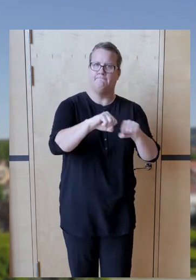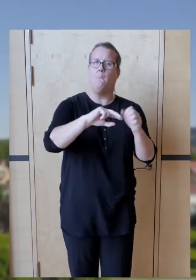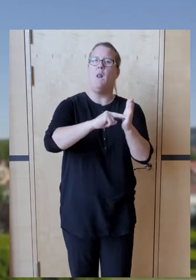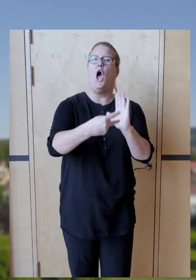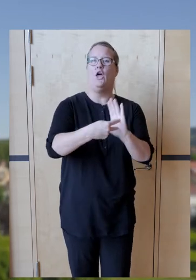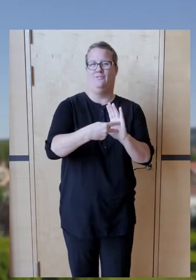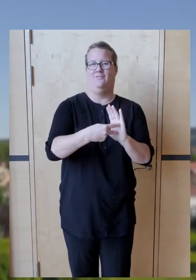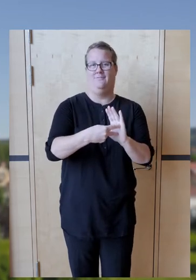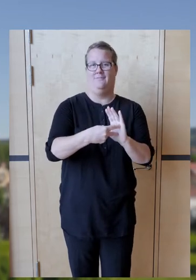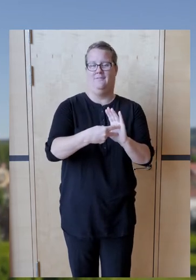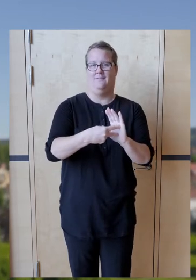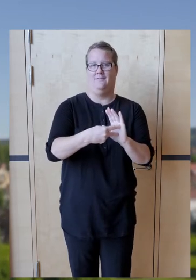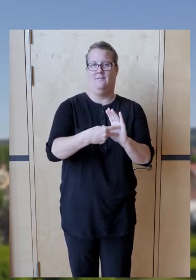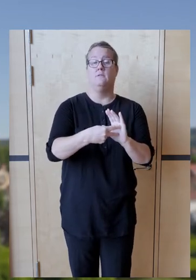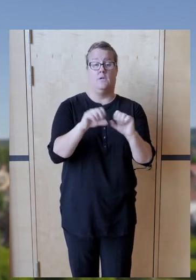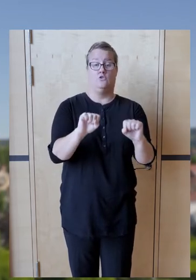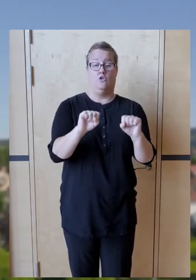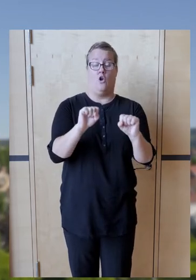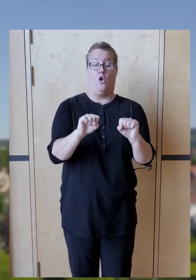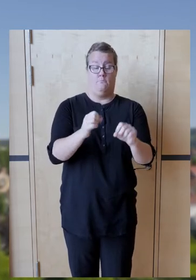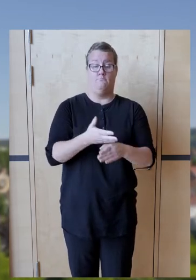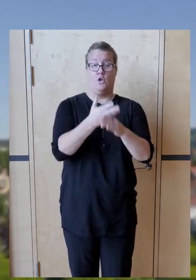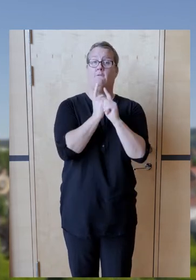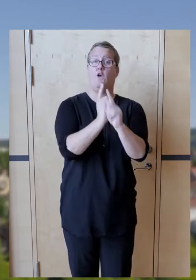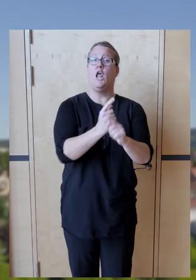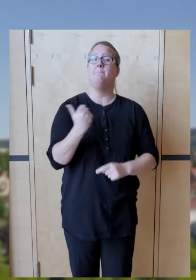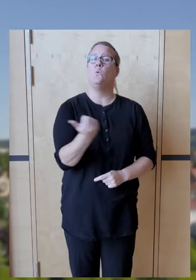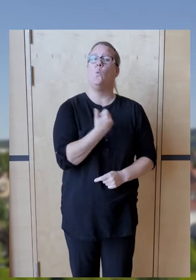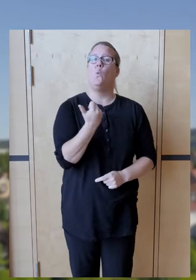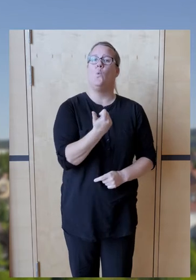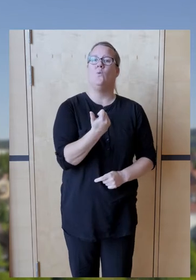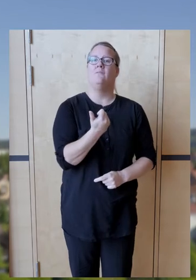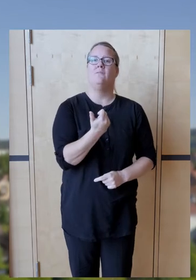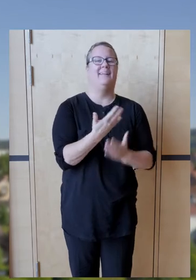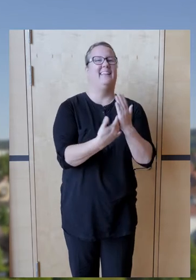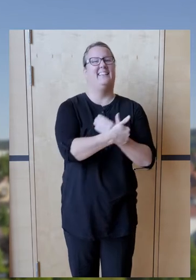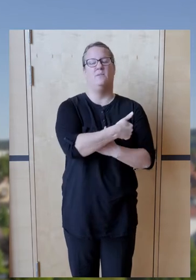När ska vi bygga efter behovet kanske inte alltid efter ett vanligt med håller med historierna